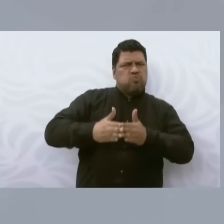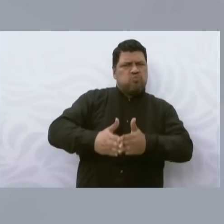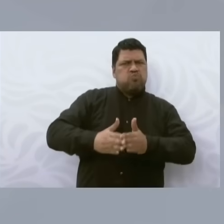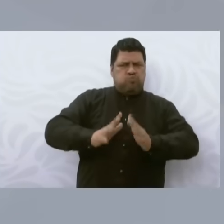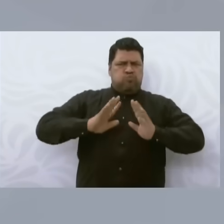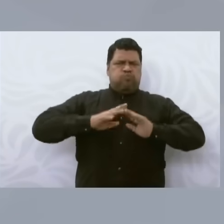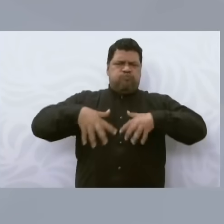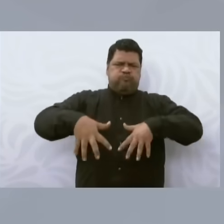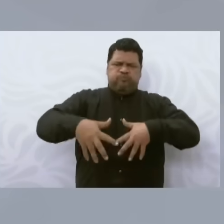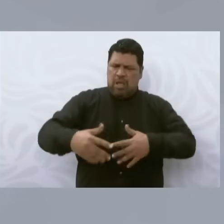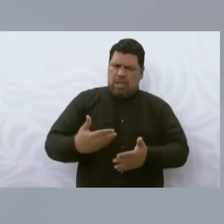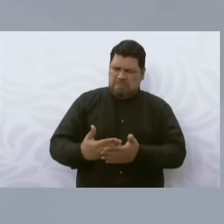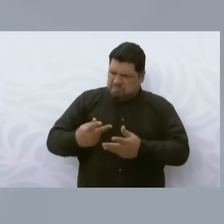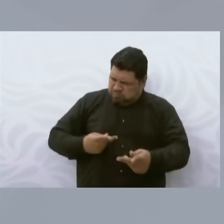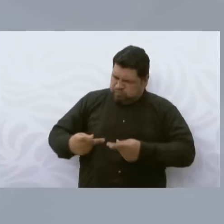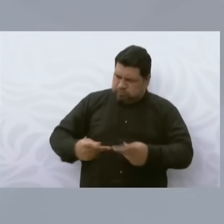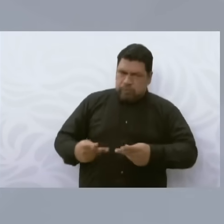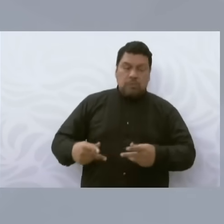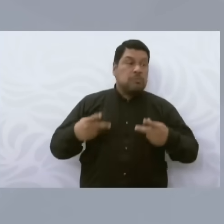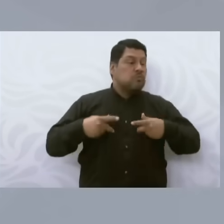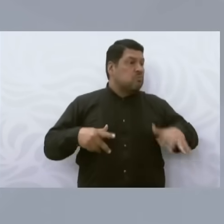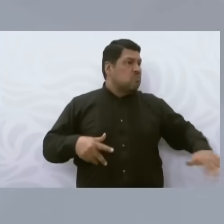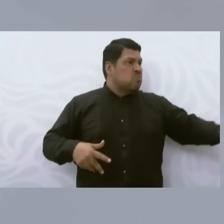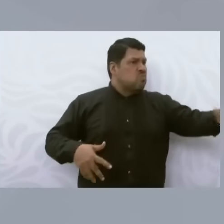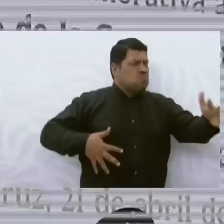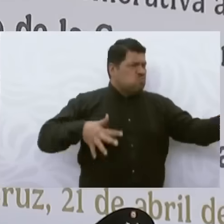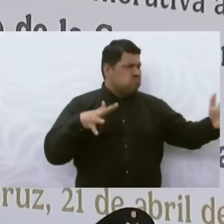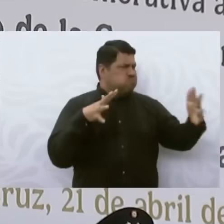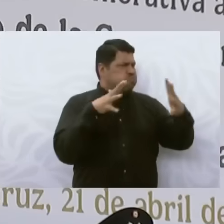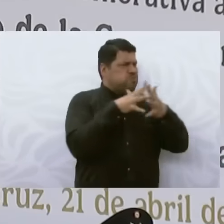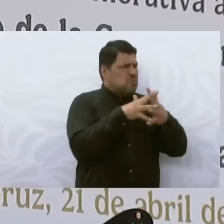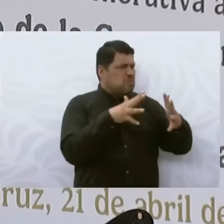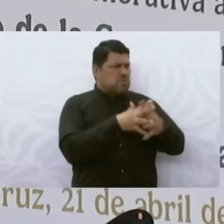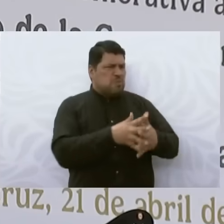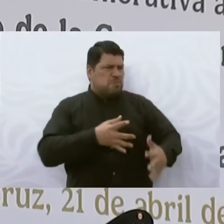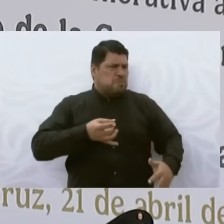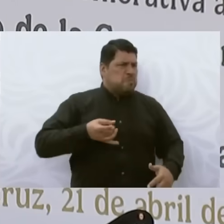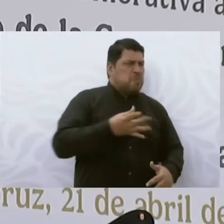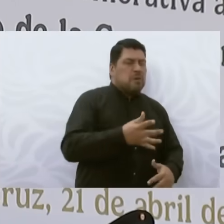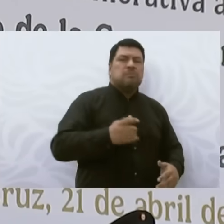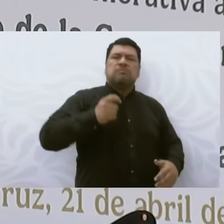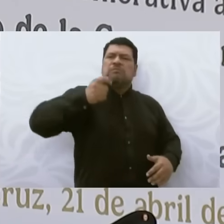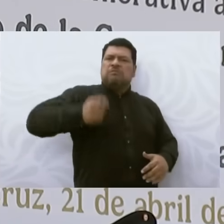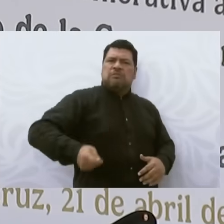que les tocó combatir al invasor reflejan sus actuaciones y trascendencia en la conformación